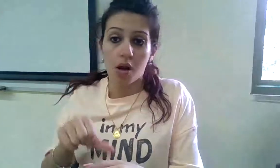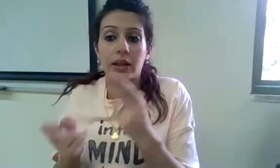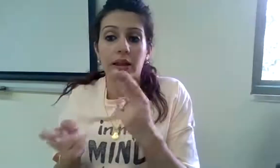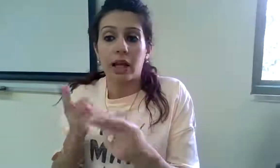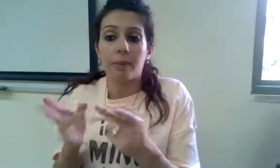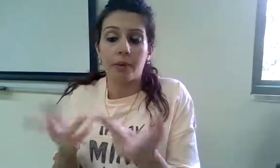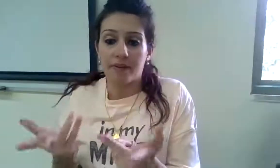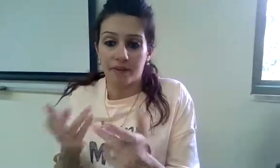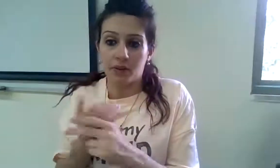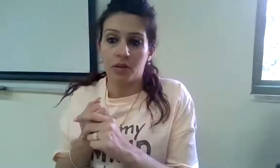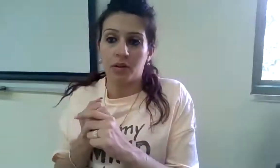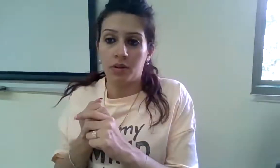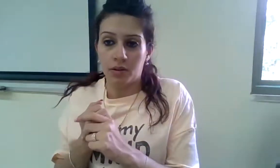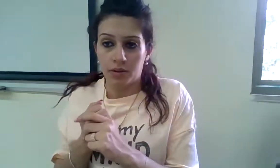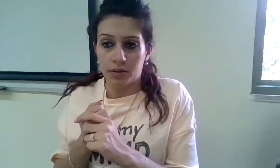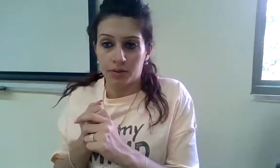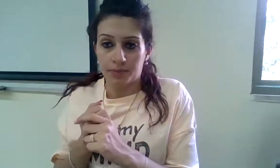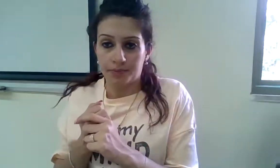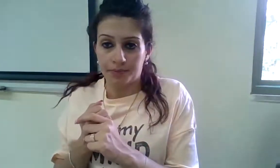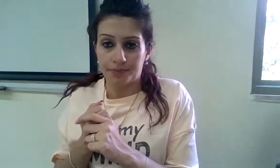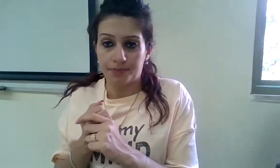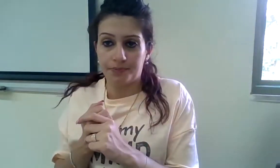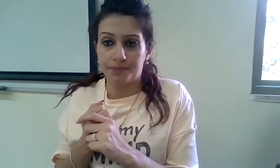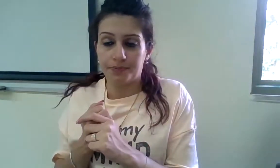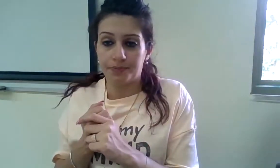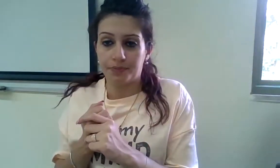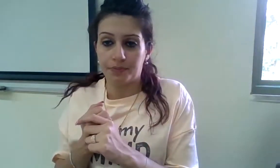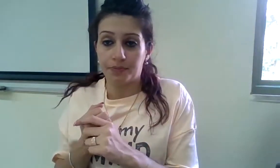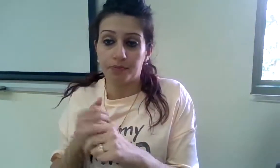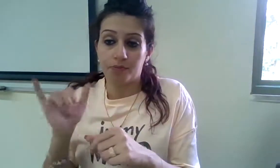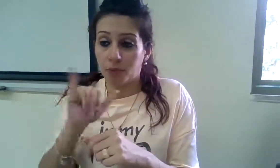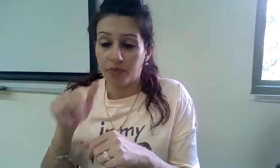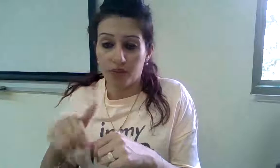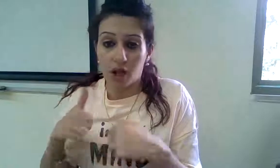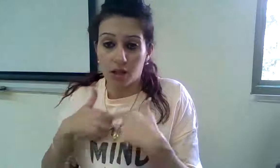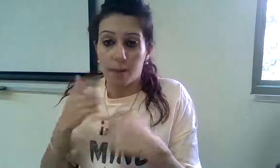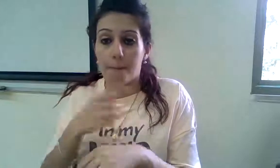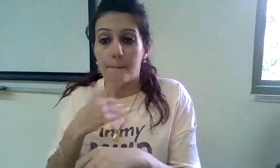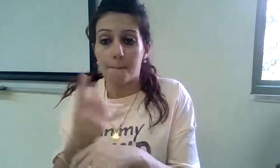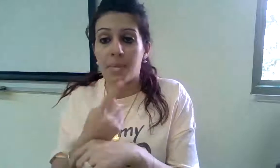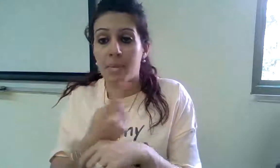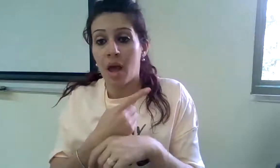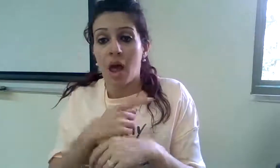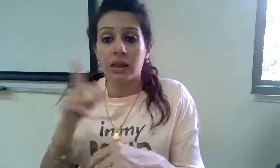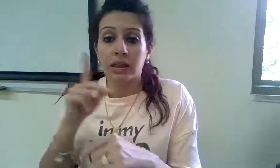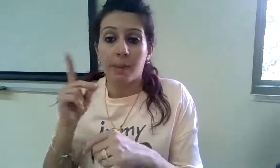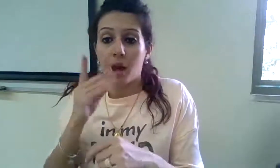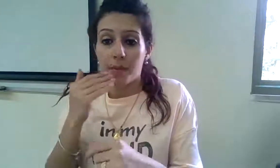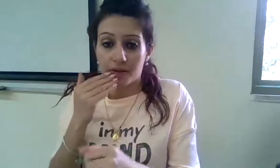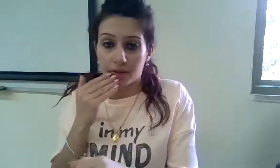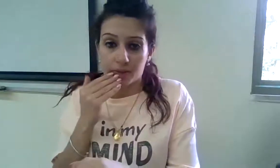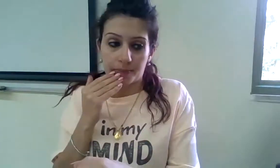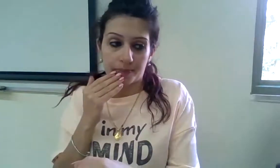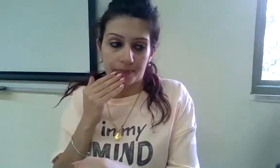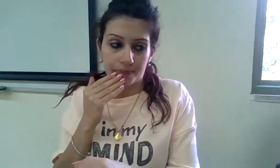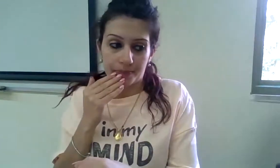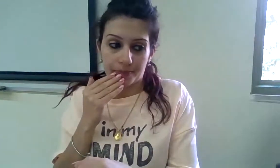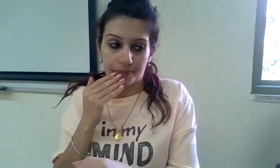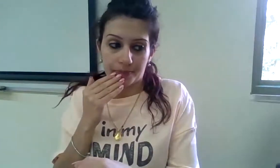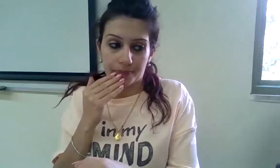ليتمكنوا من تعليم أبنائهم في المنزل. ذلك يعني باننا نترجم